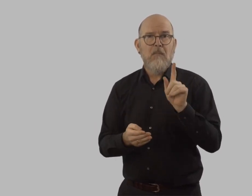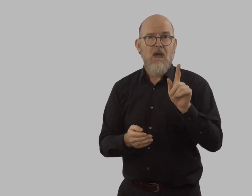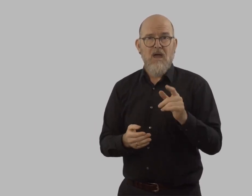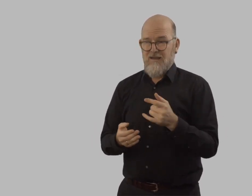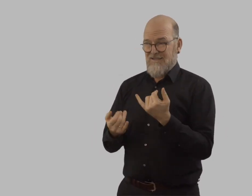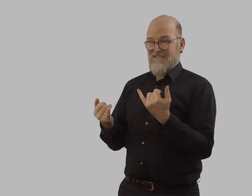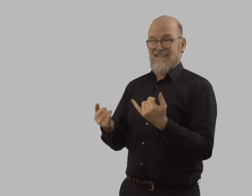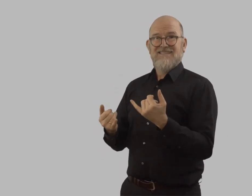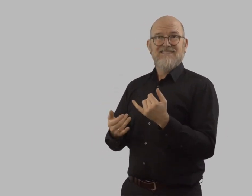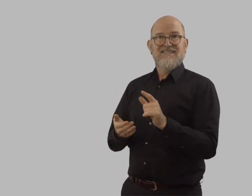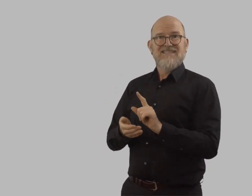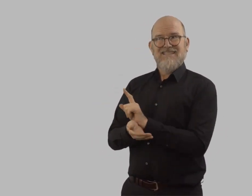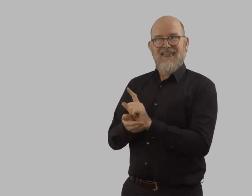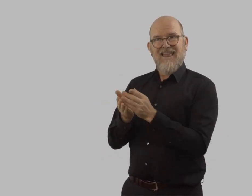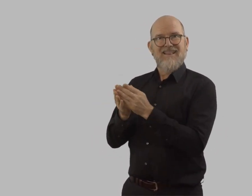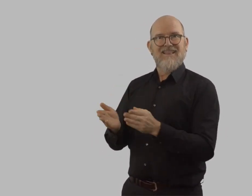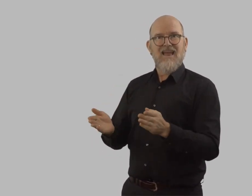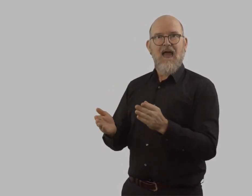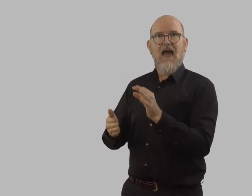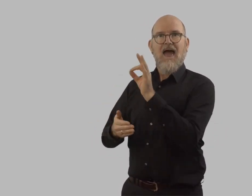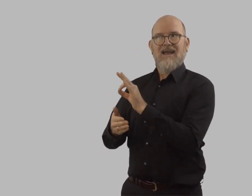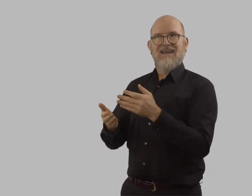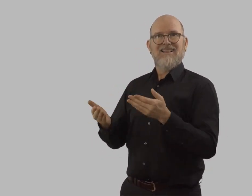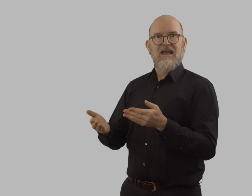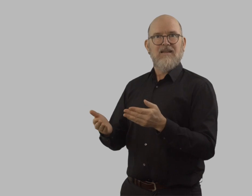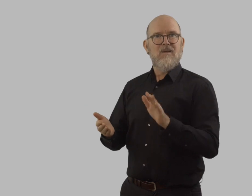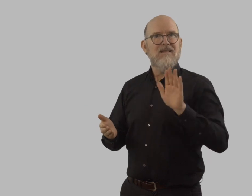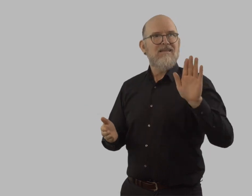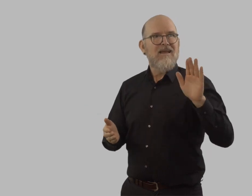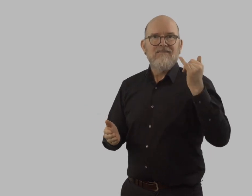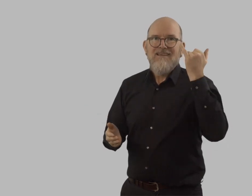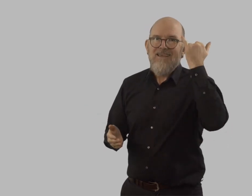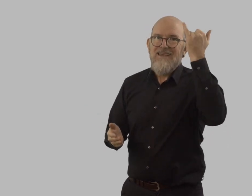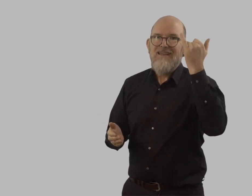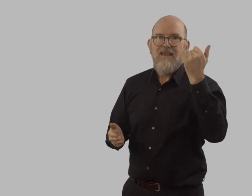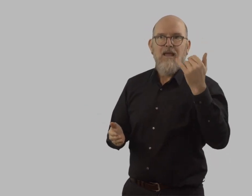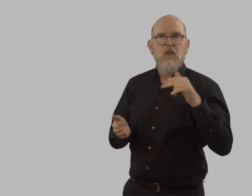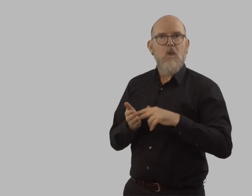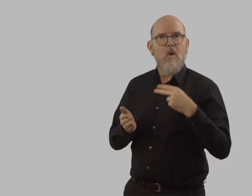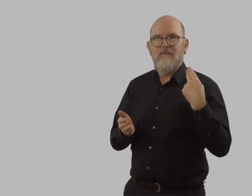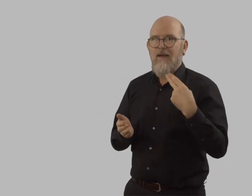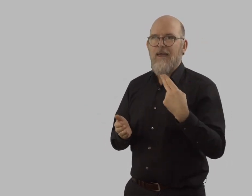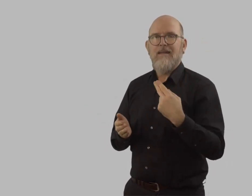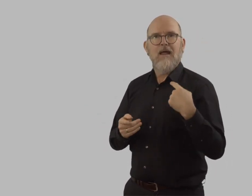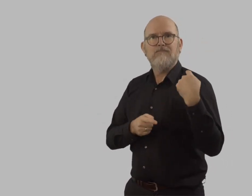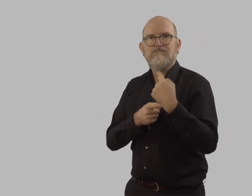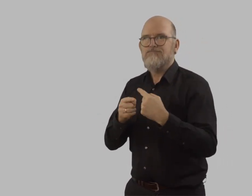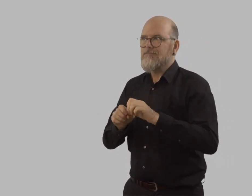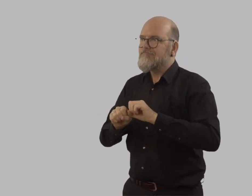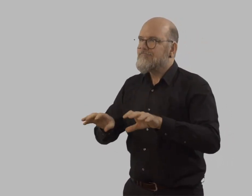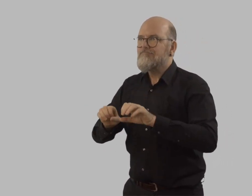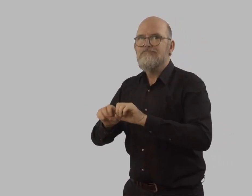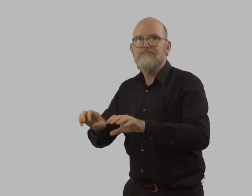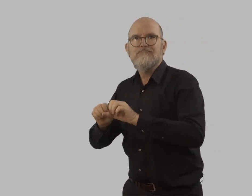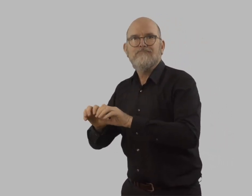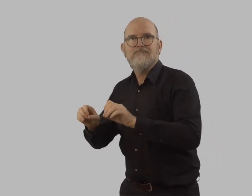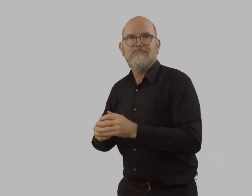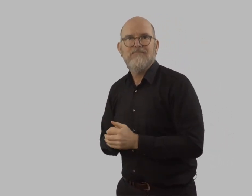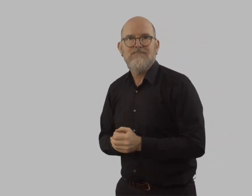Seine Ideen lebten in der zeitgenössischen Architektur weiter.